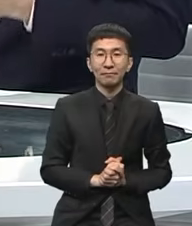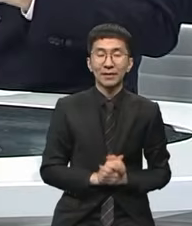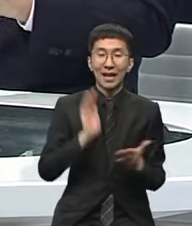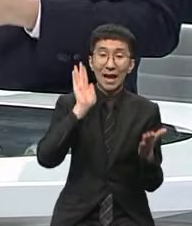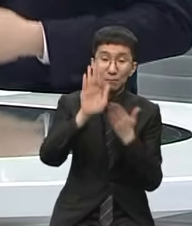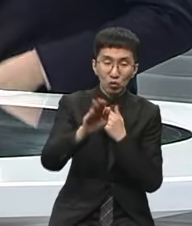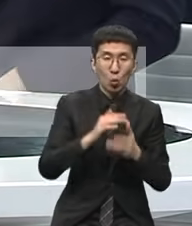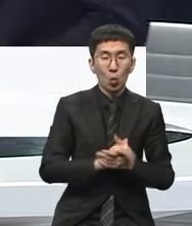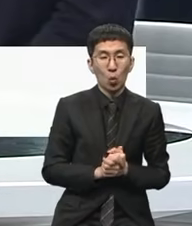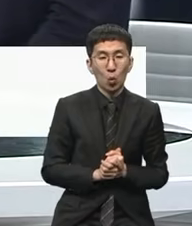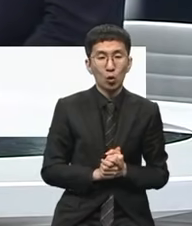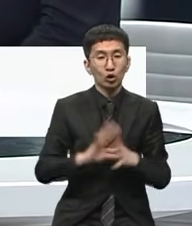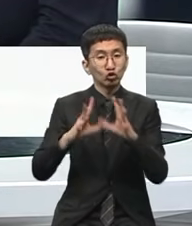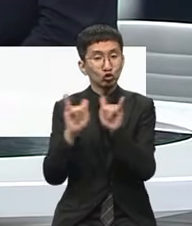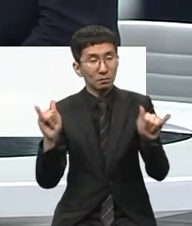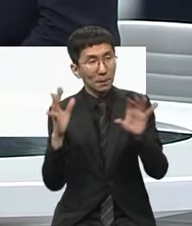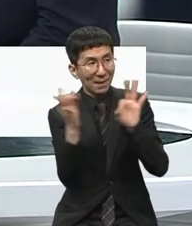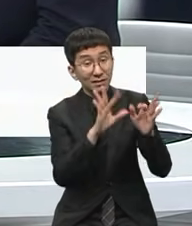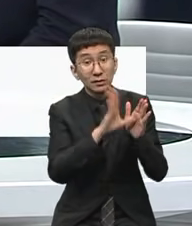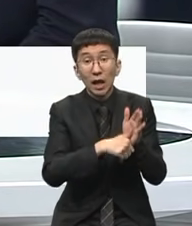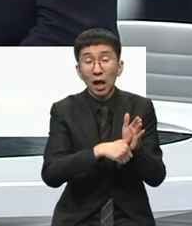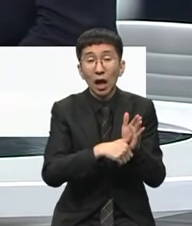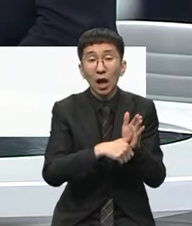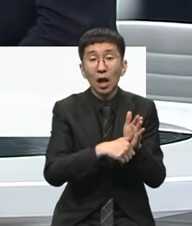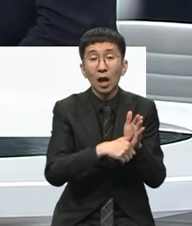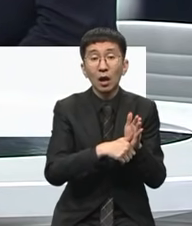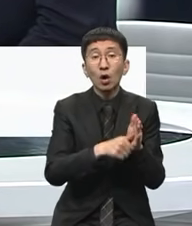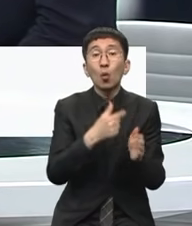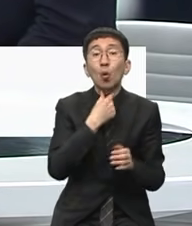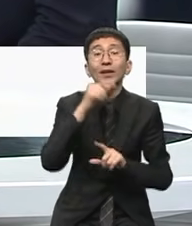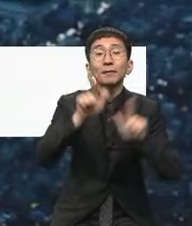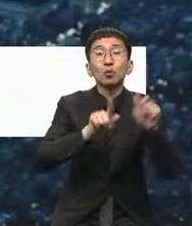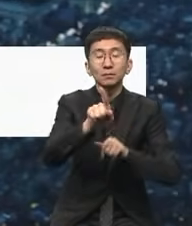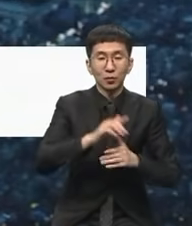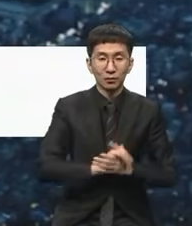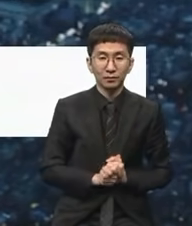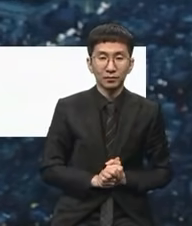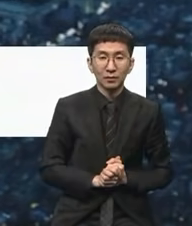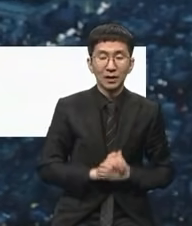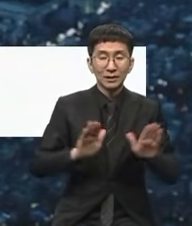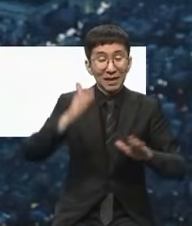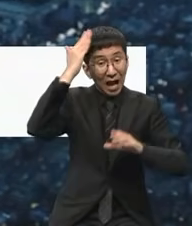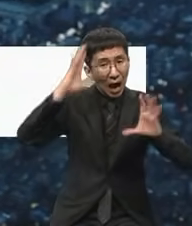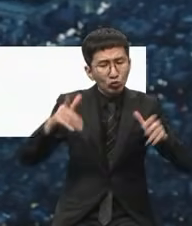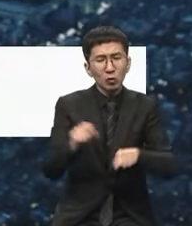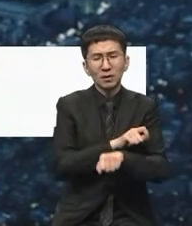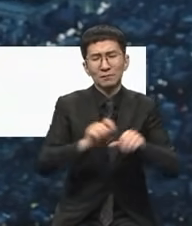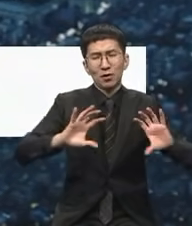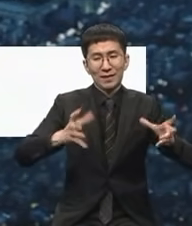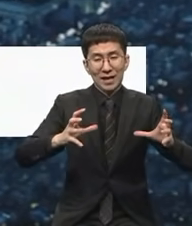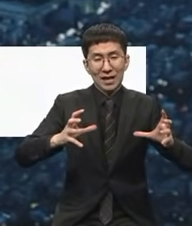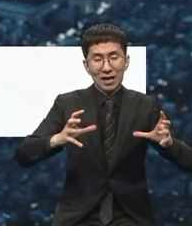국민들에게 어떤 모습을 보여주실 건지 끝으로 한 말씀 부탁드립니다. 우리 대한민국은 매우 특별한 나라입니다.